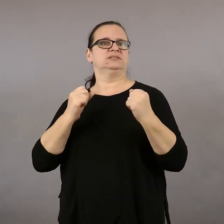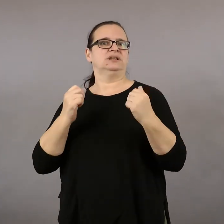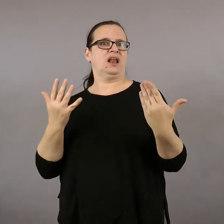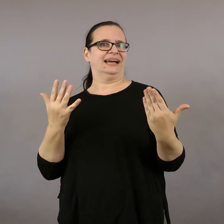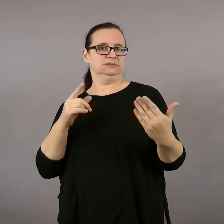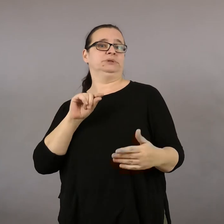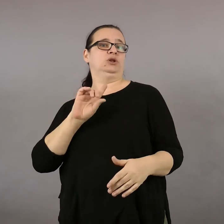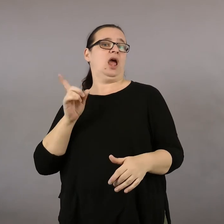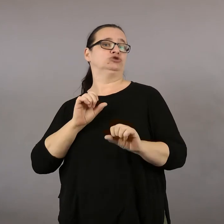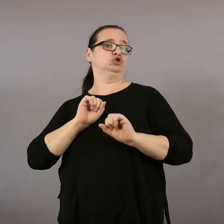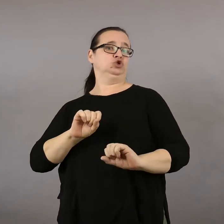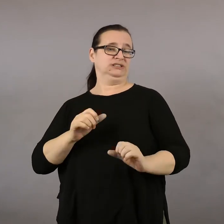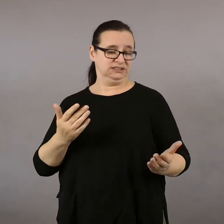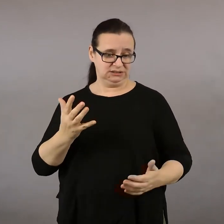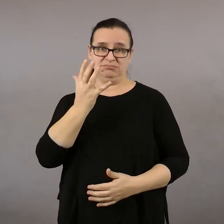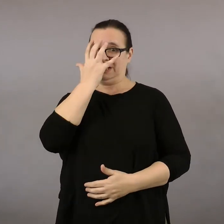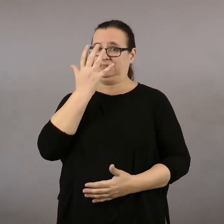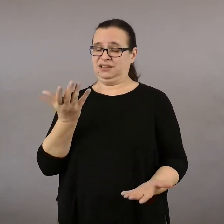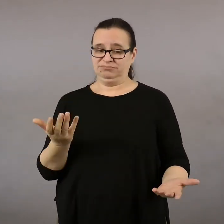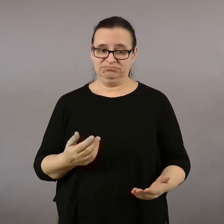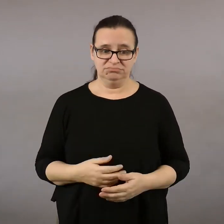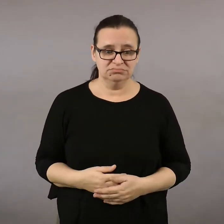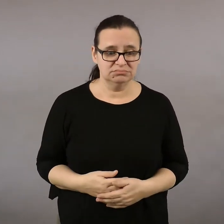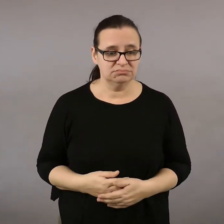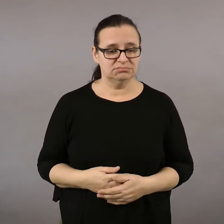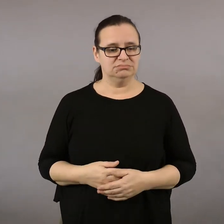Das macht mich stark, das schützt mich